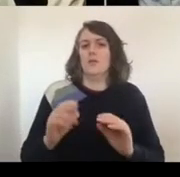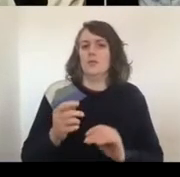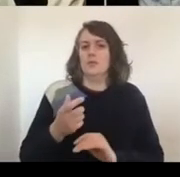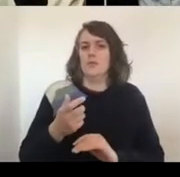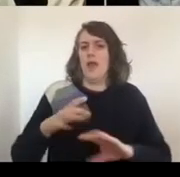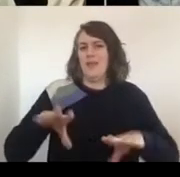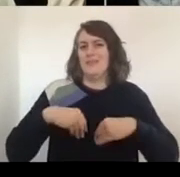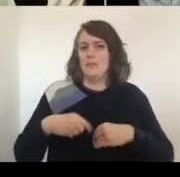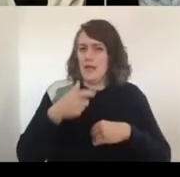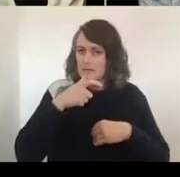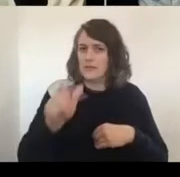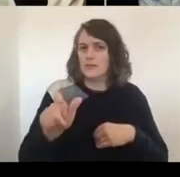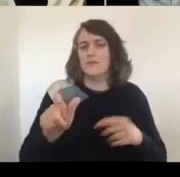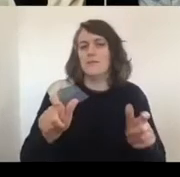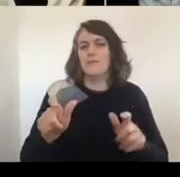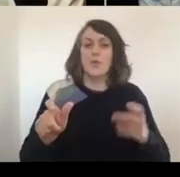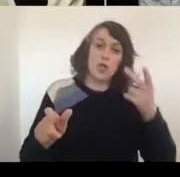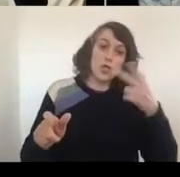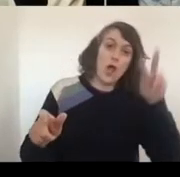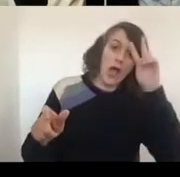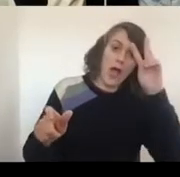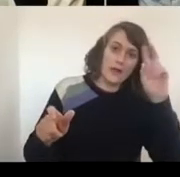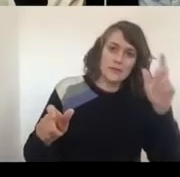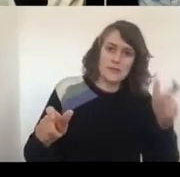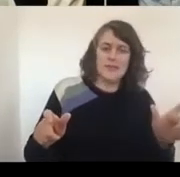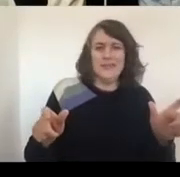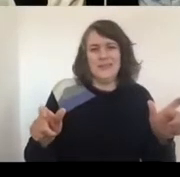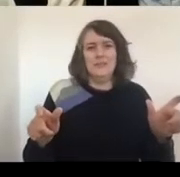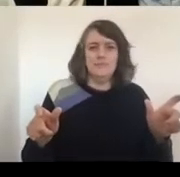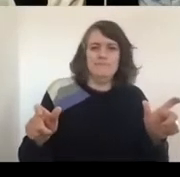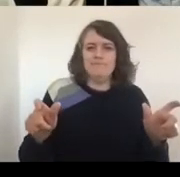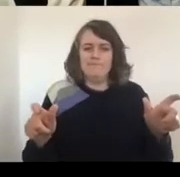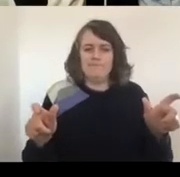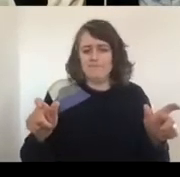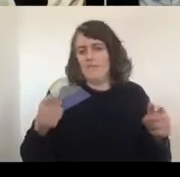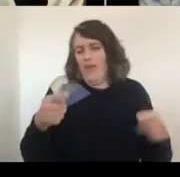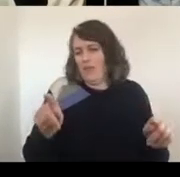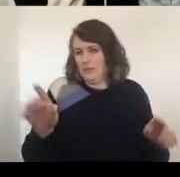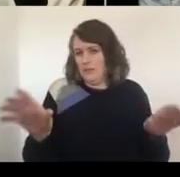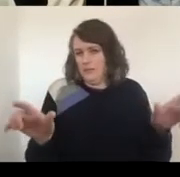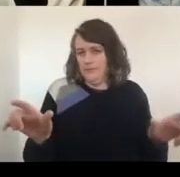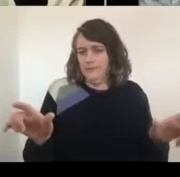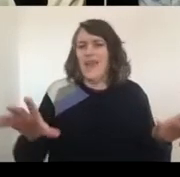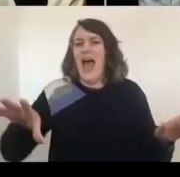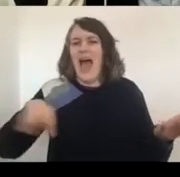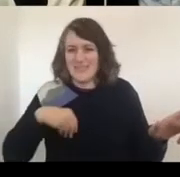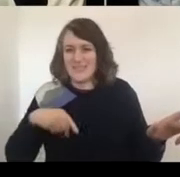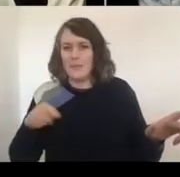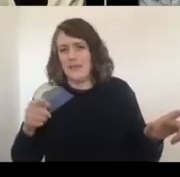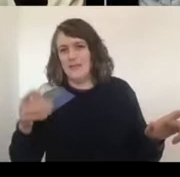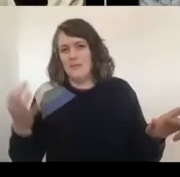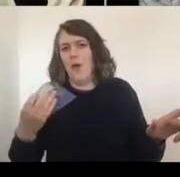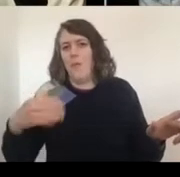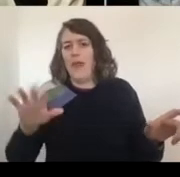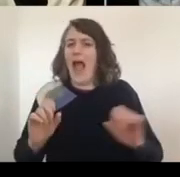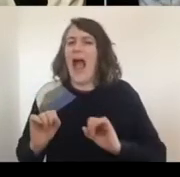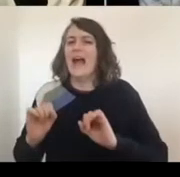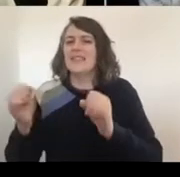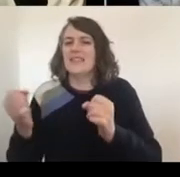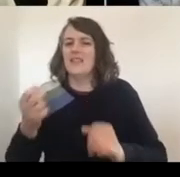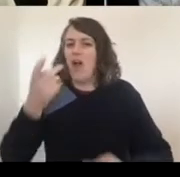der Toleranz, weil wir davon ausgehen, dass Akzeptanz ein aktiver Prozess ist des Interesses,